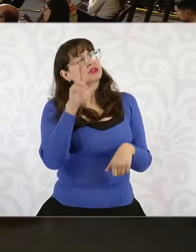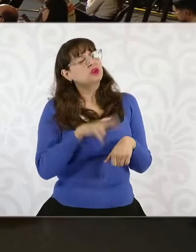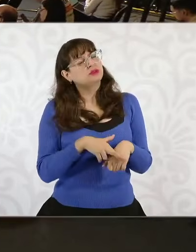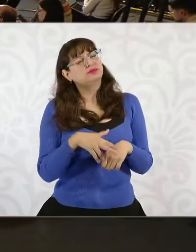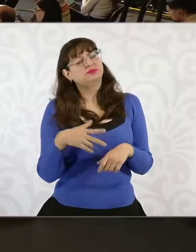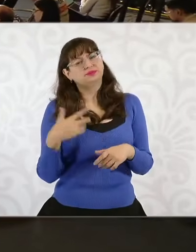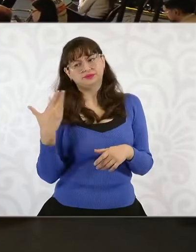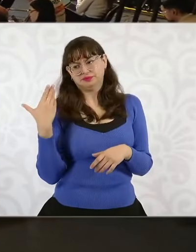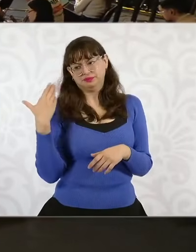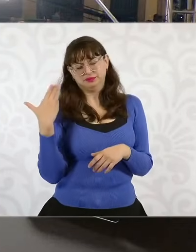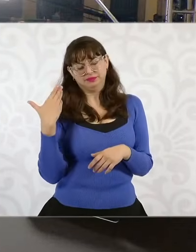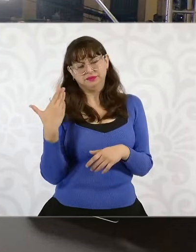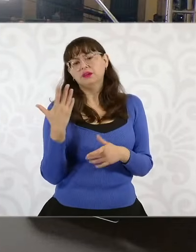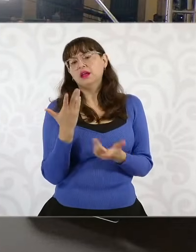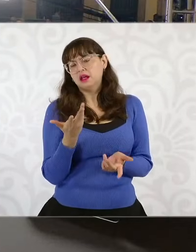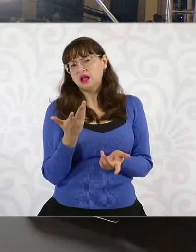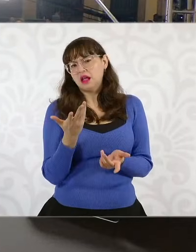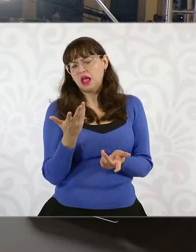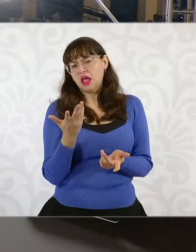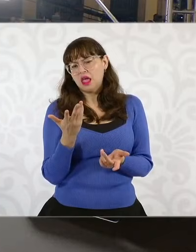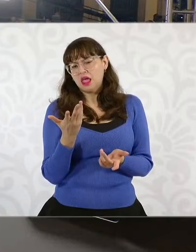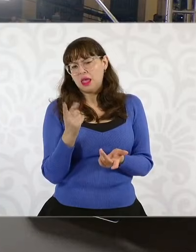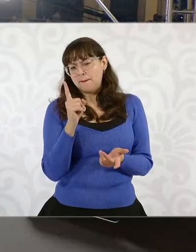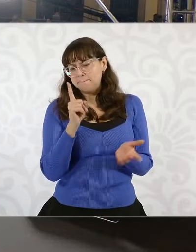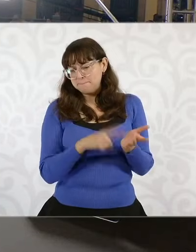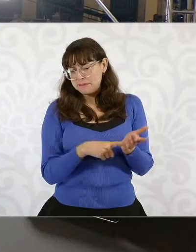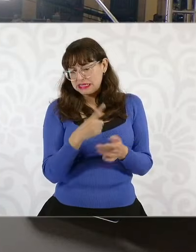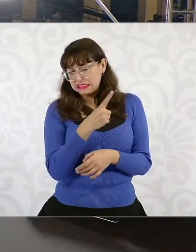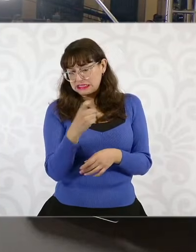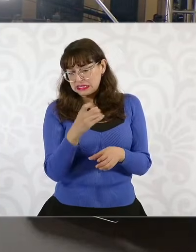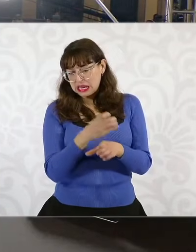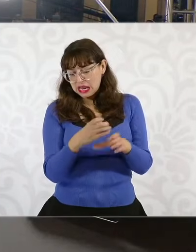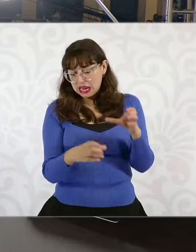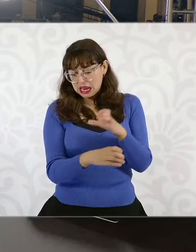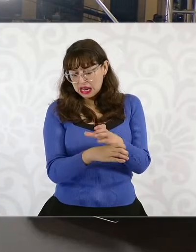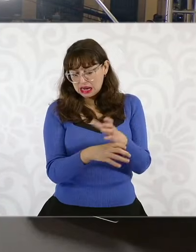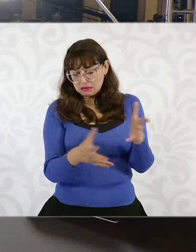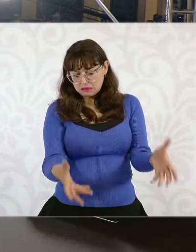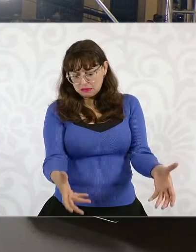conocer eh que se recuperaron o se entregaron más de 11 piezas por parte de un profesor en Boston,